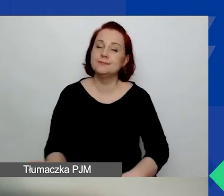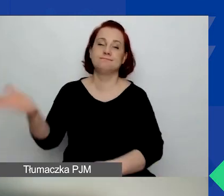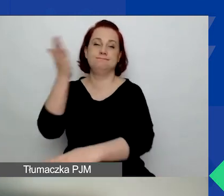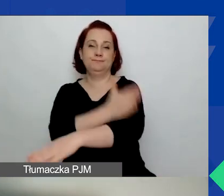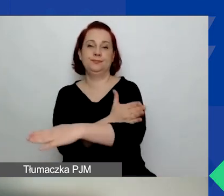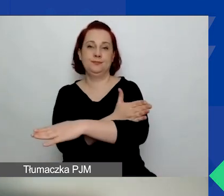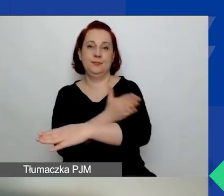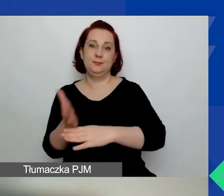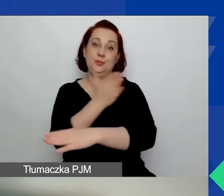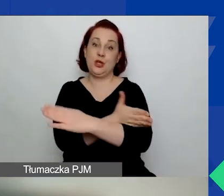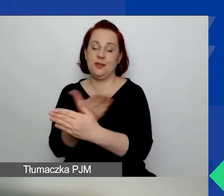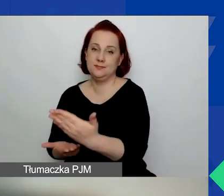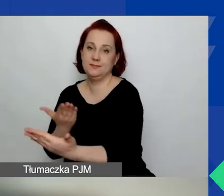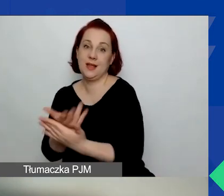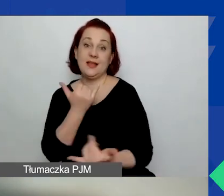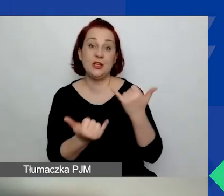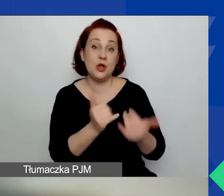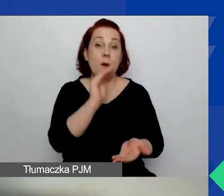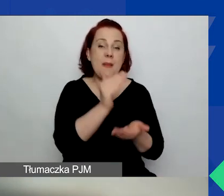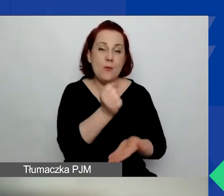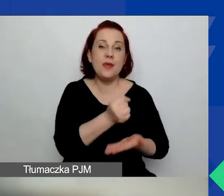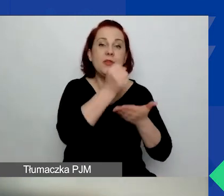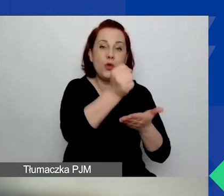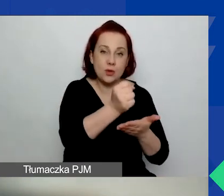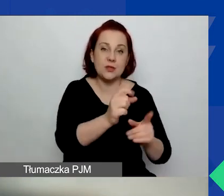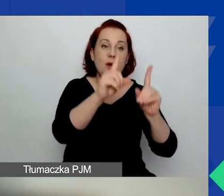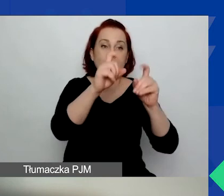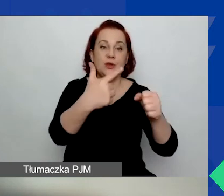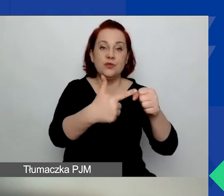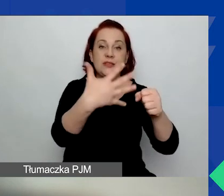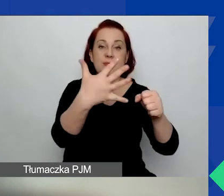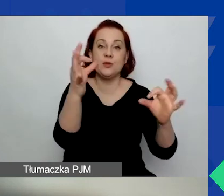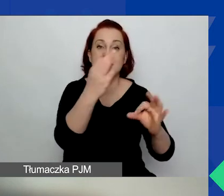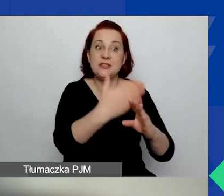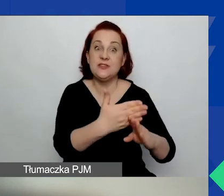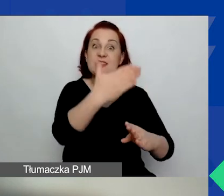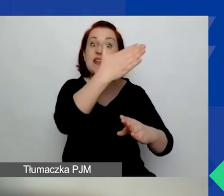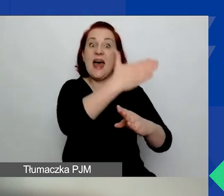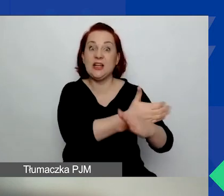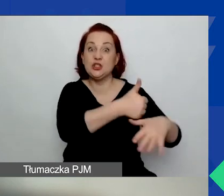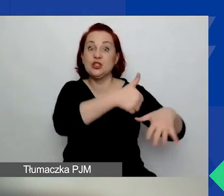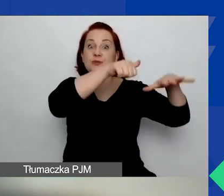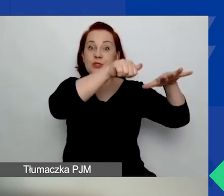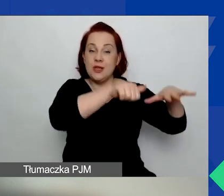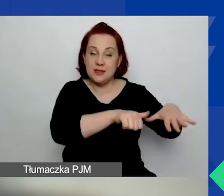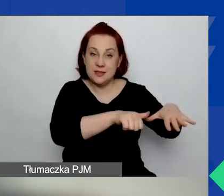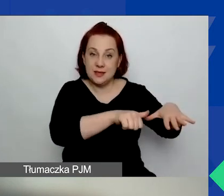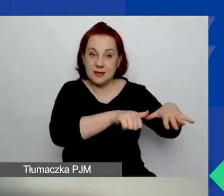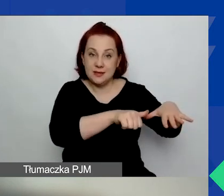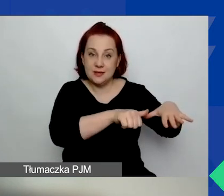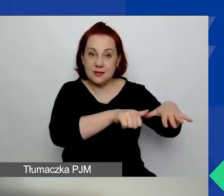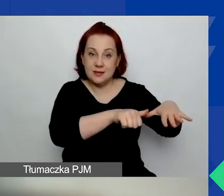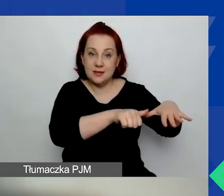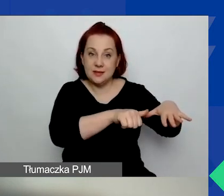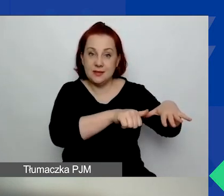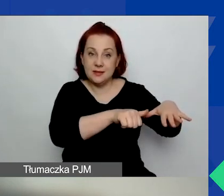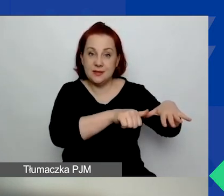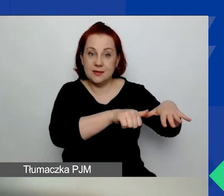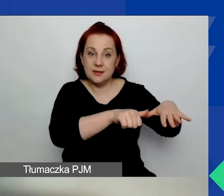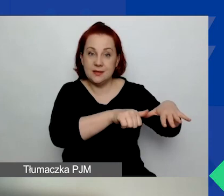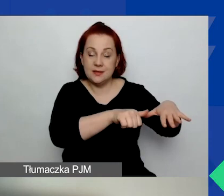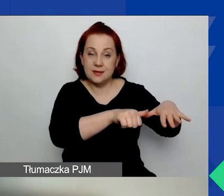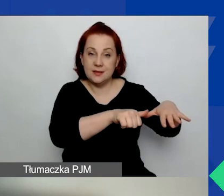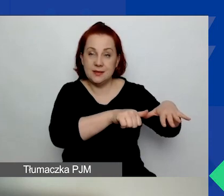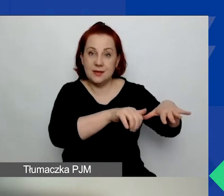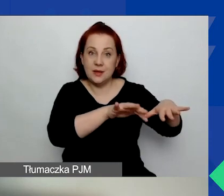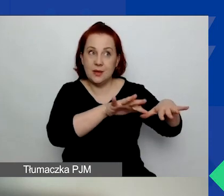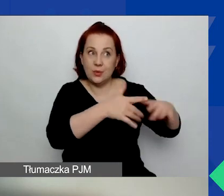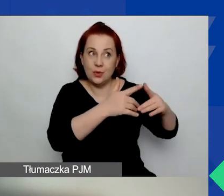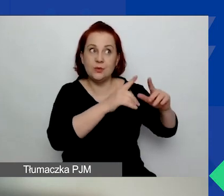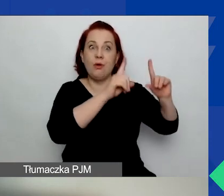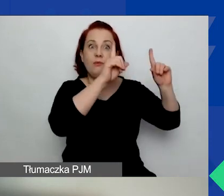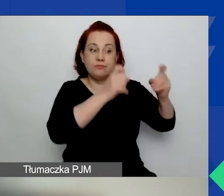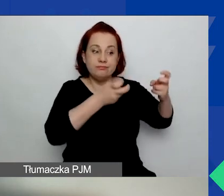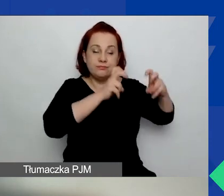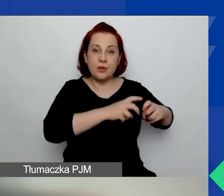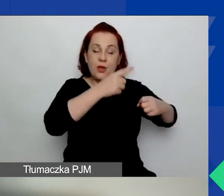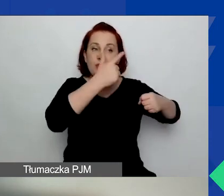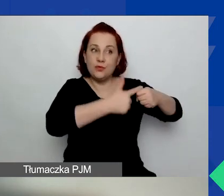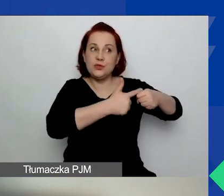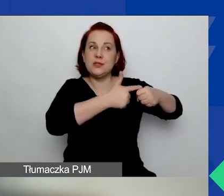jeśli składacie o mały grant, od dnia 25 lipca 2021 roku.